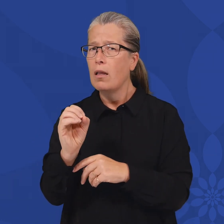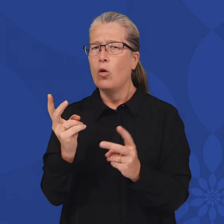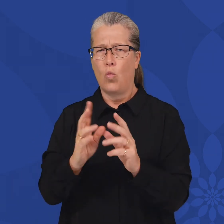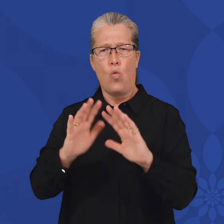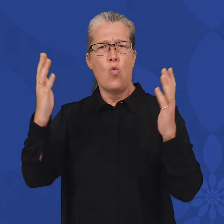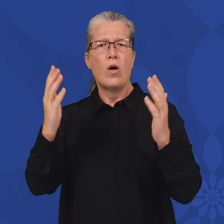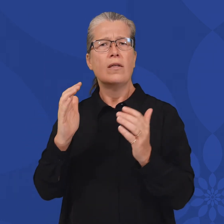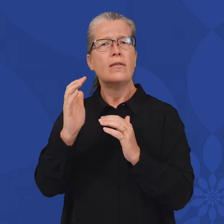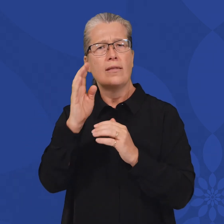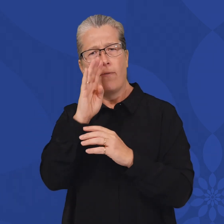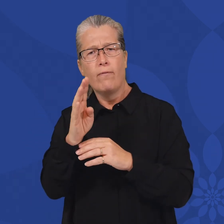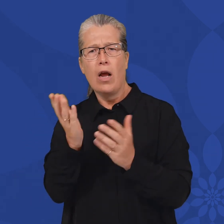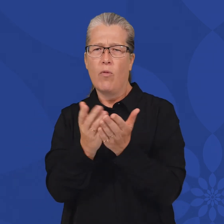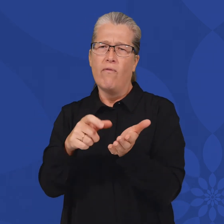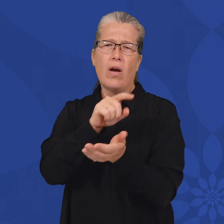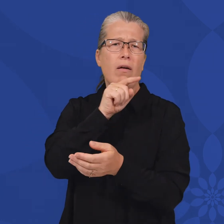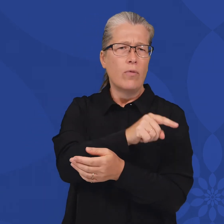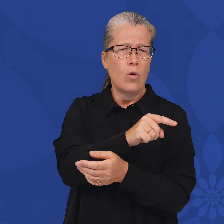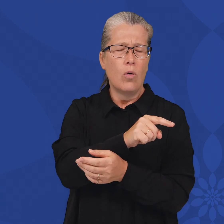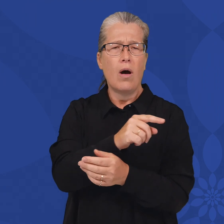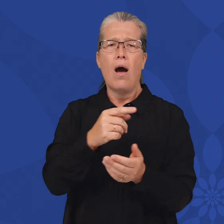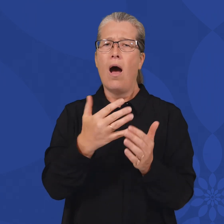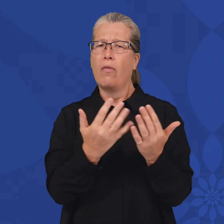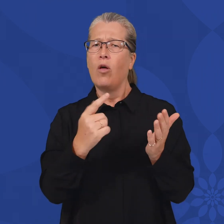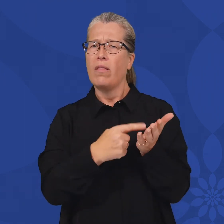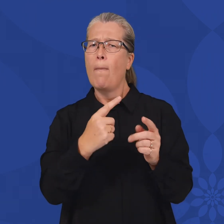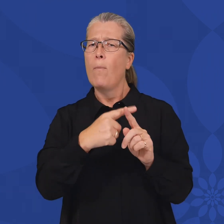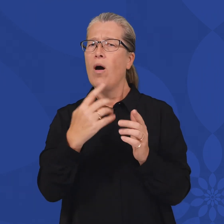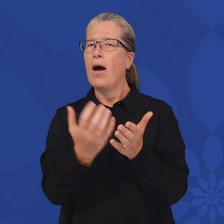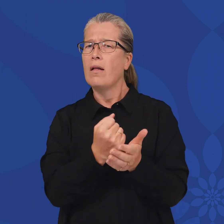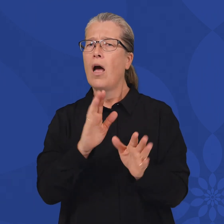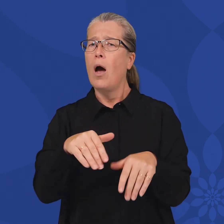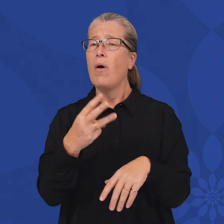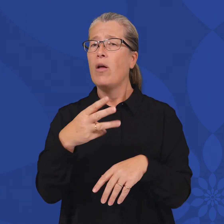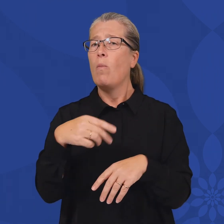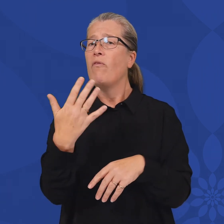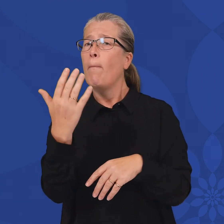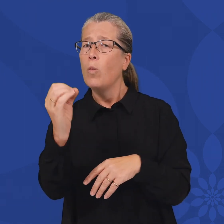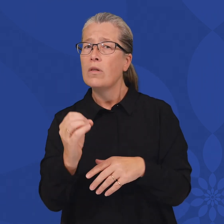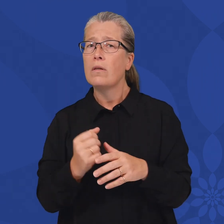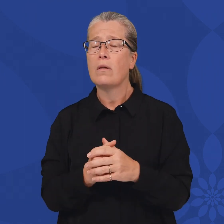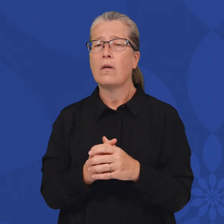Detta är en ökning jämfört med den föregående veckan när andelen positiva testresultat var 3,5 procent.